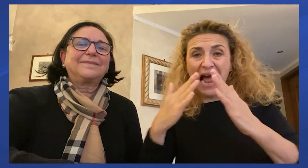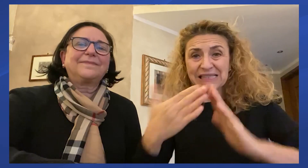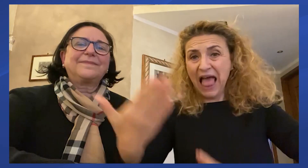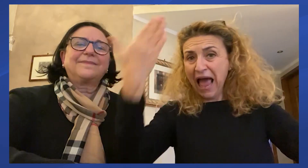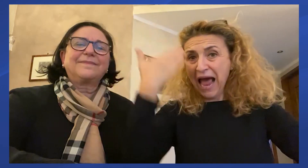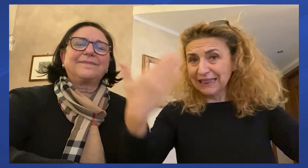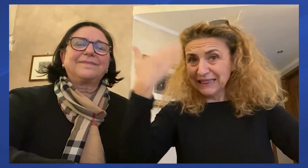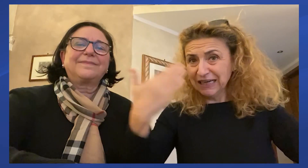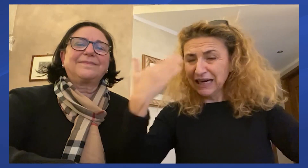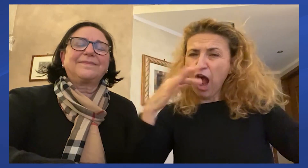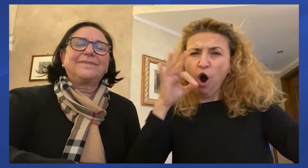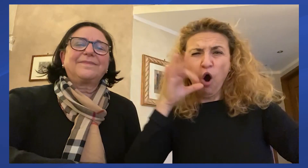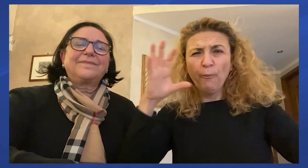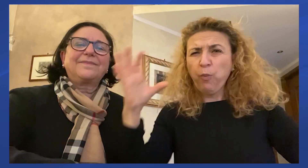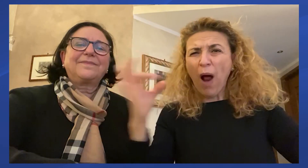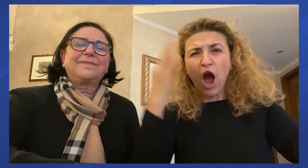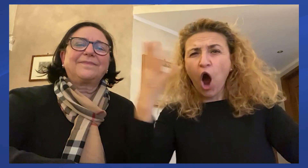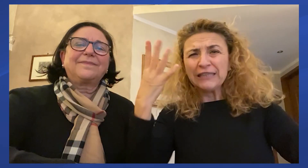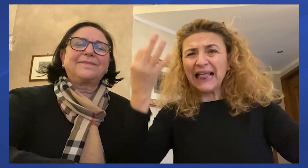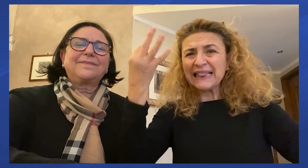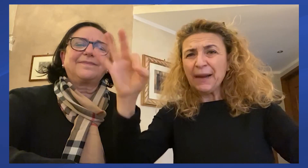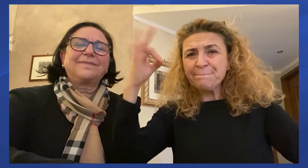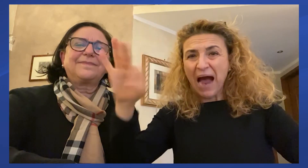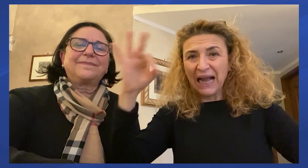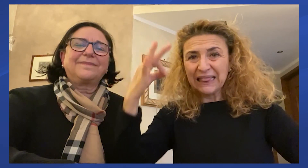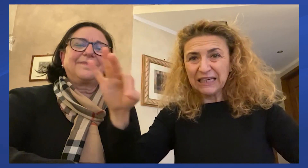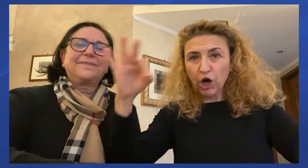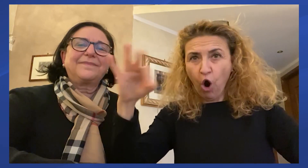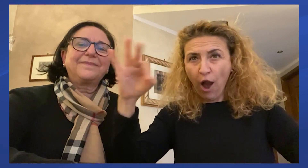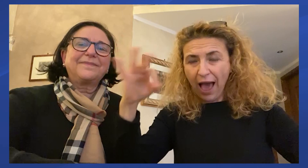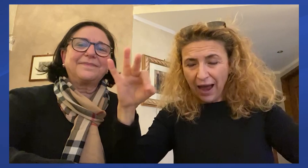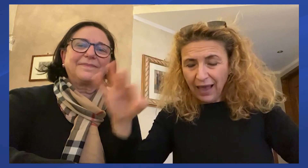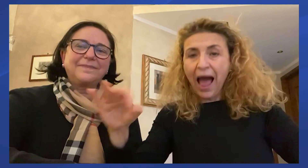e case antiche o qualcosa di particolare